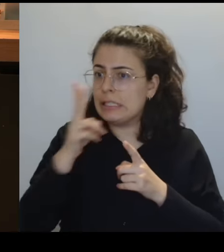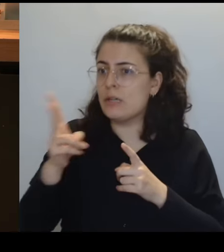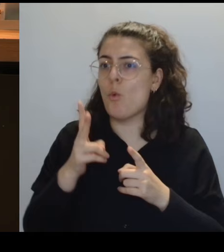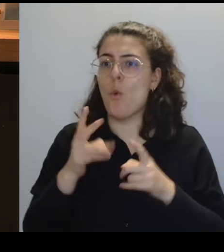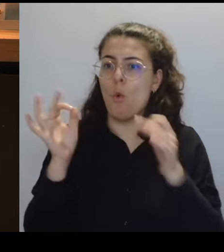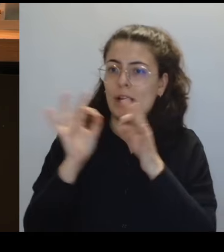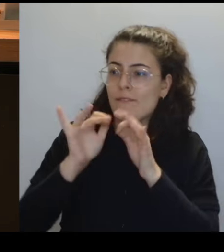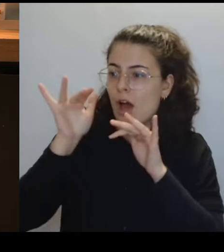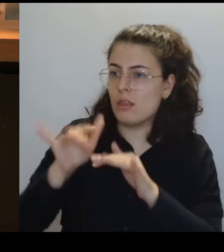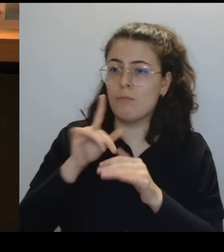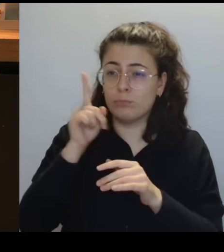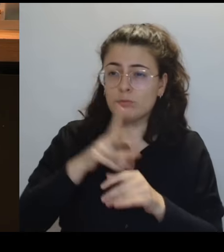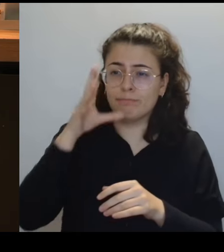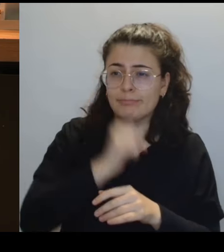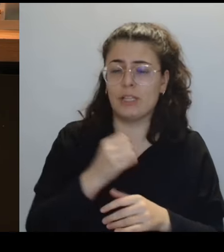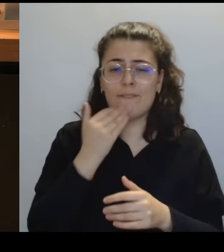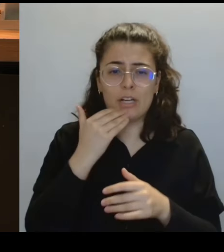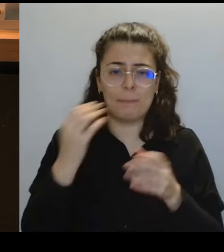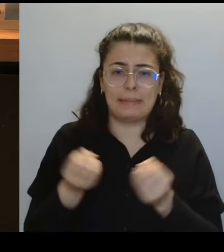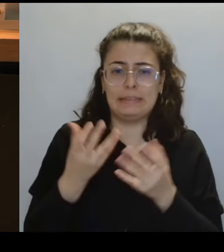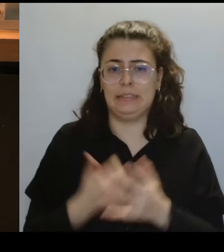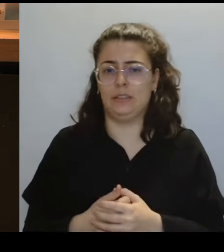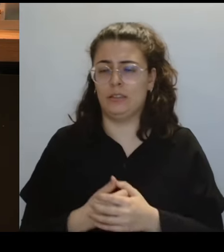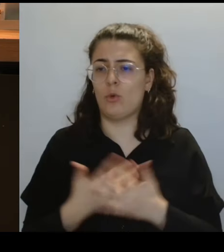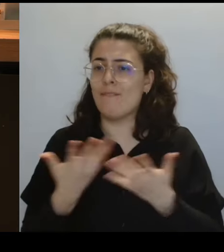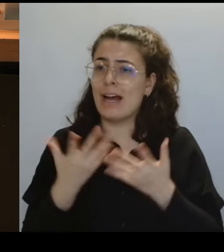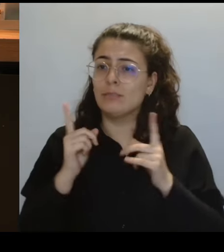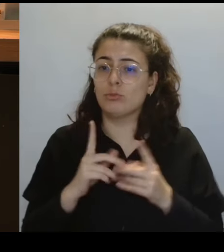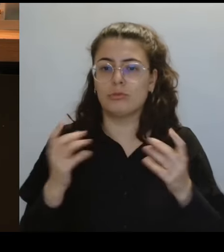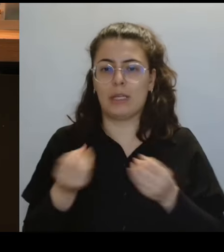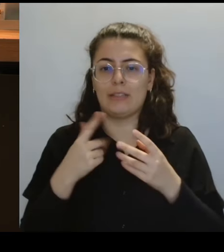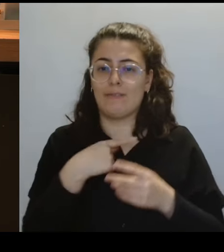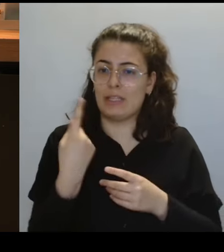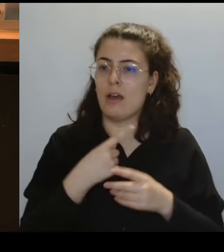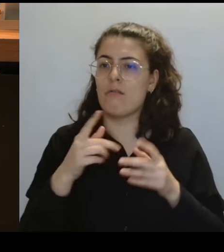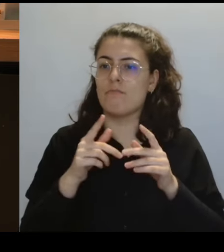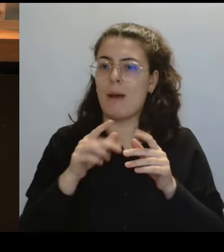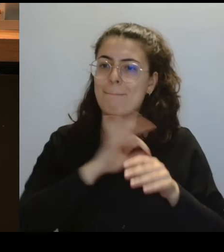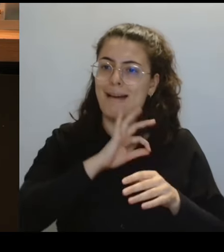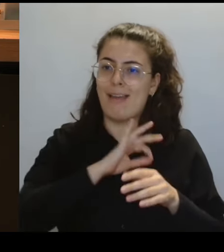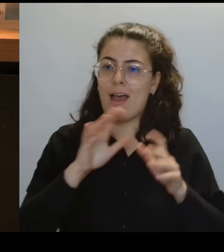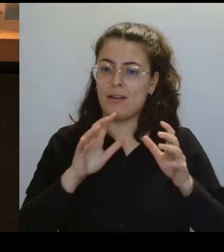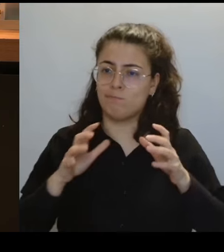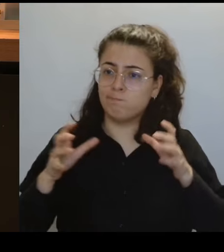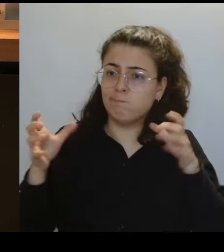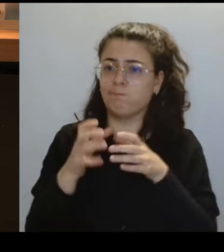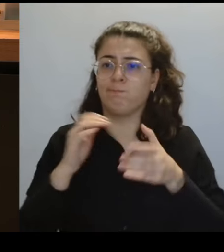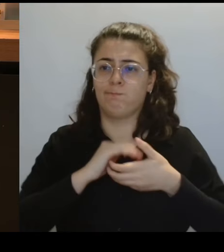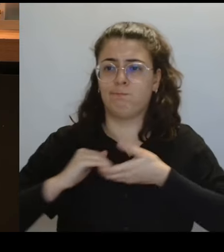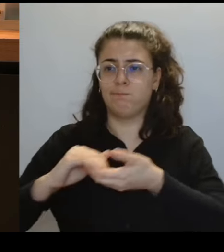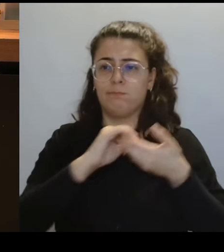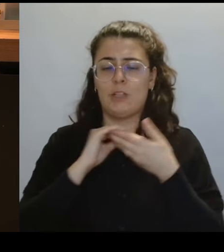parteiübergreifend darin verständigen, dass wir unsere Demokratie auf immer verteidigen gegen all diejenigen, die unser